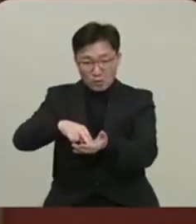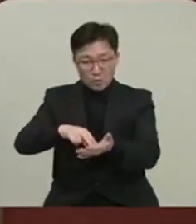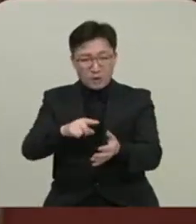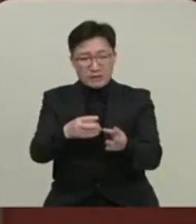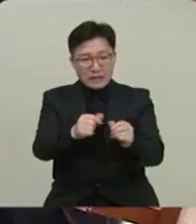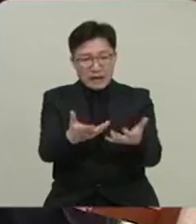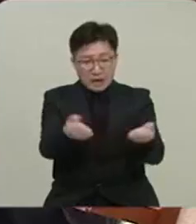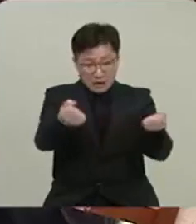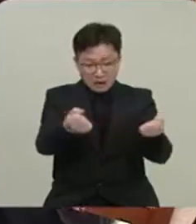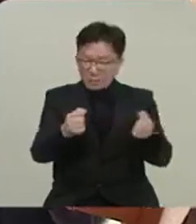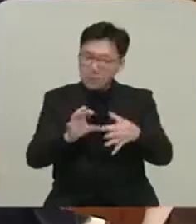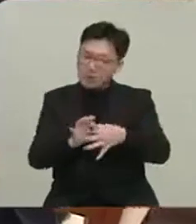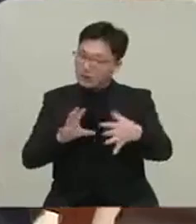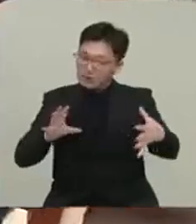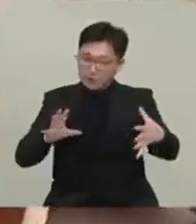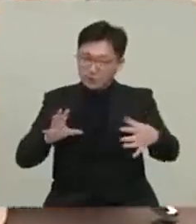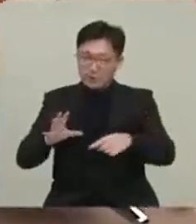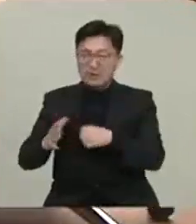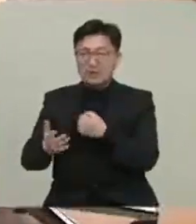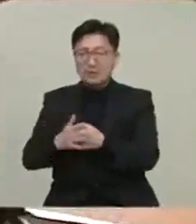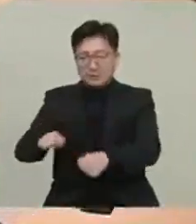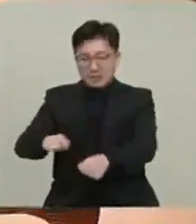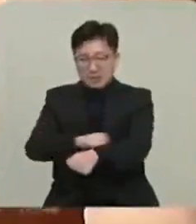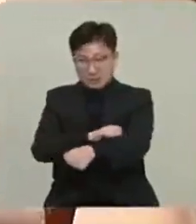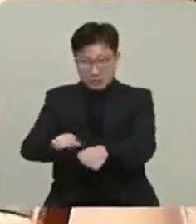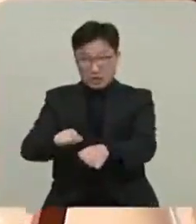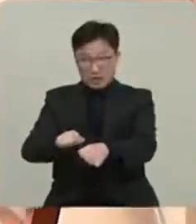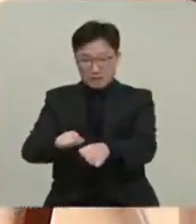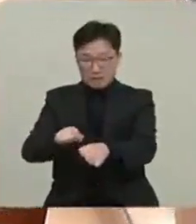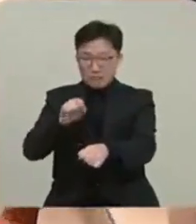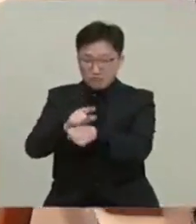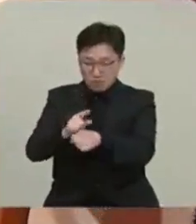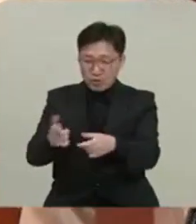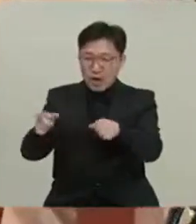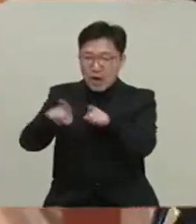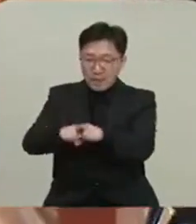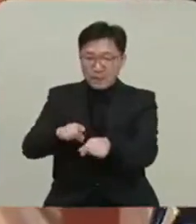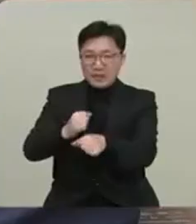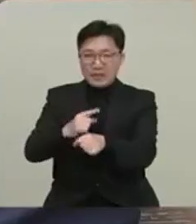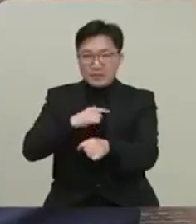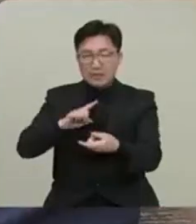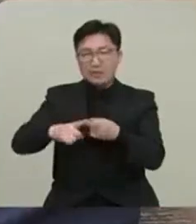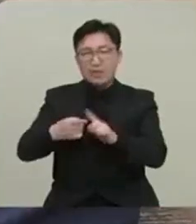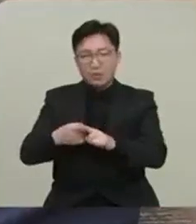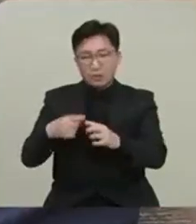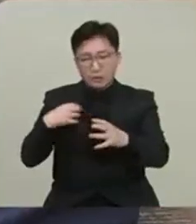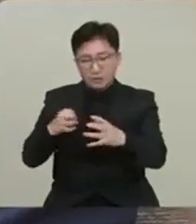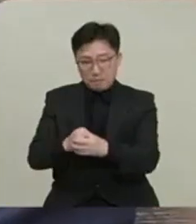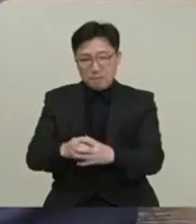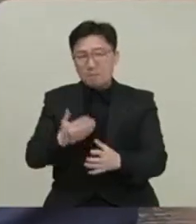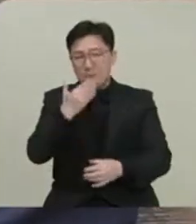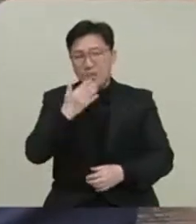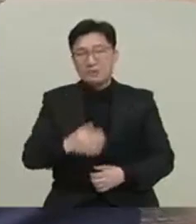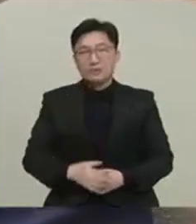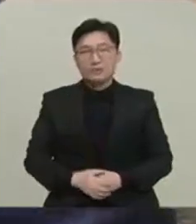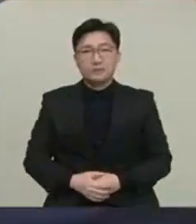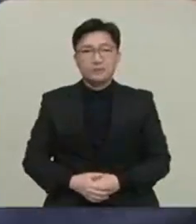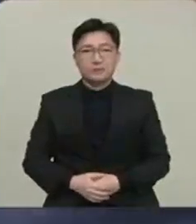이라며 특별지자체를 통한 새로운 협력모델은 새만금 예산을 회복 하는 데도 동력이 될 거라고 답 했습니다.